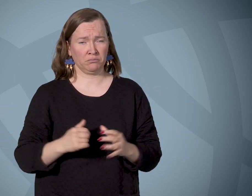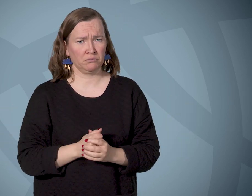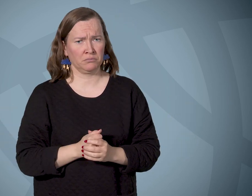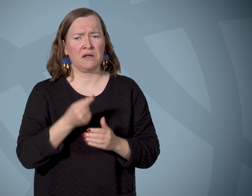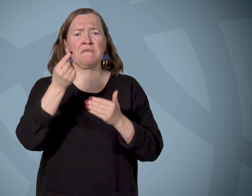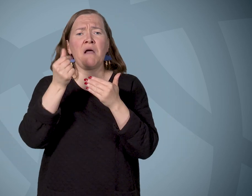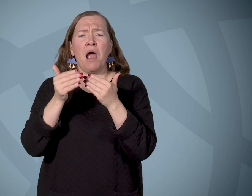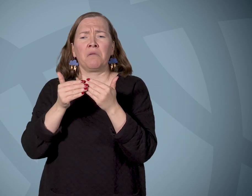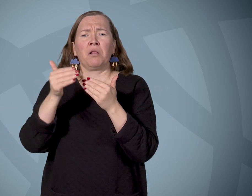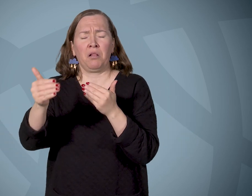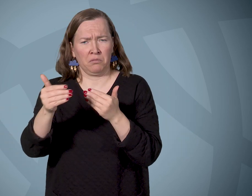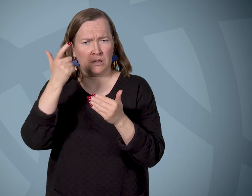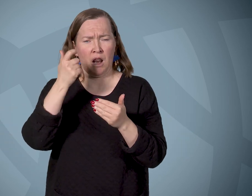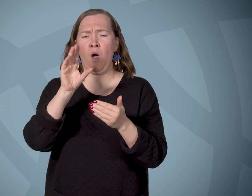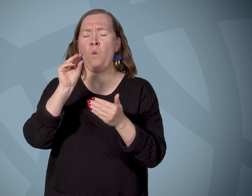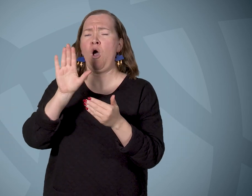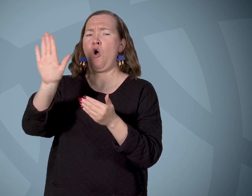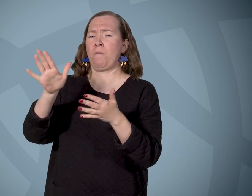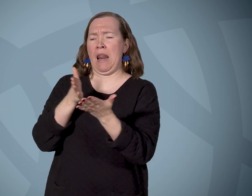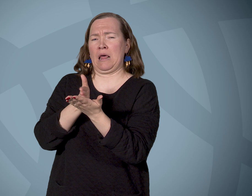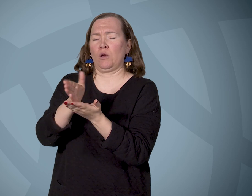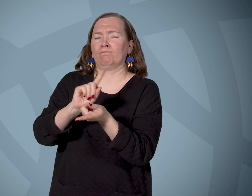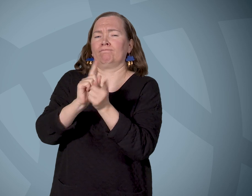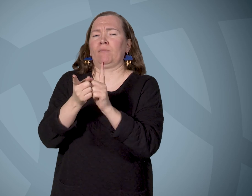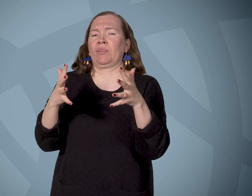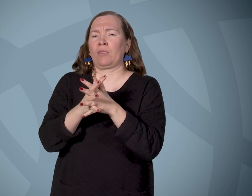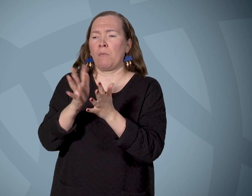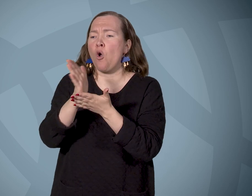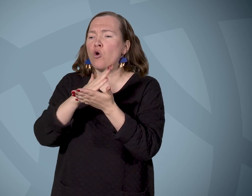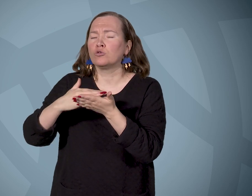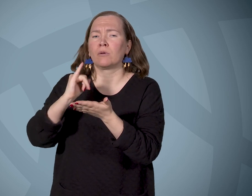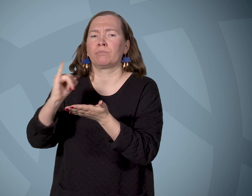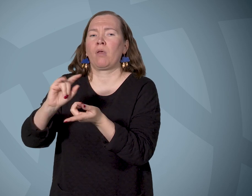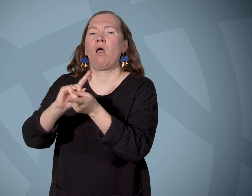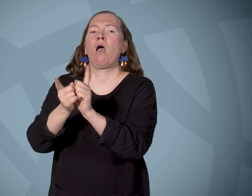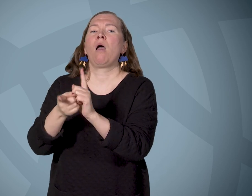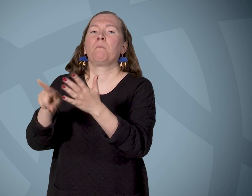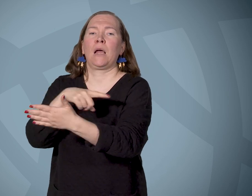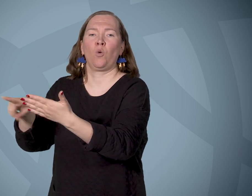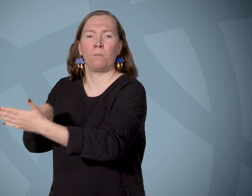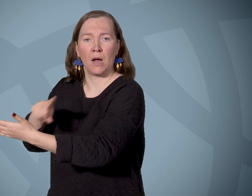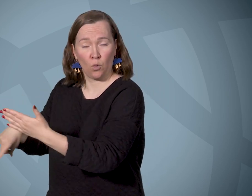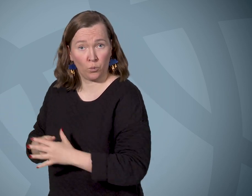Sittemmin Kela tarkensi linjaustaan ja perui kiellot osittain.